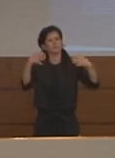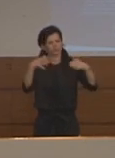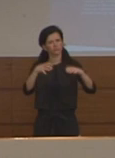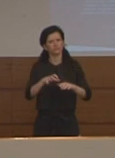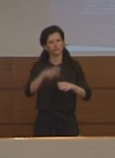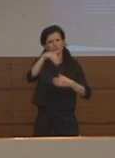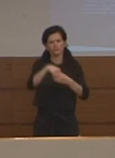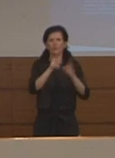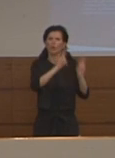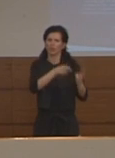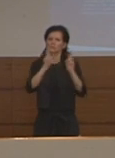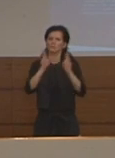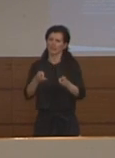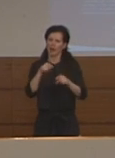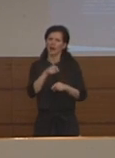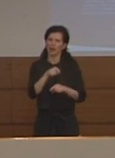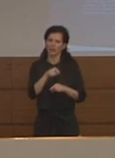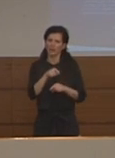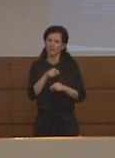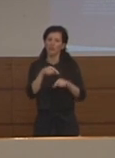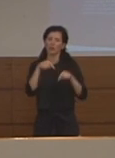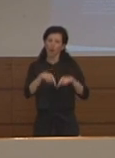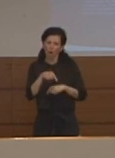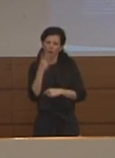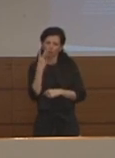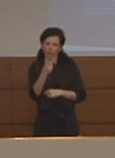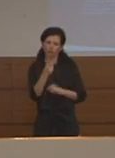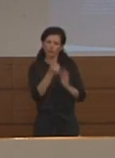strutture ospedaliere. Oggi infatti i pazienti in terapia